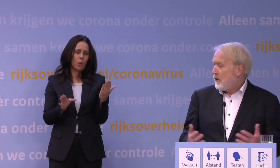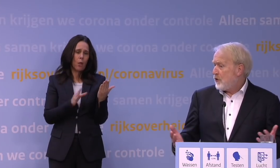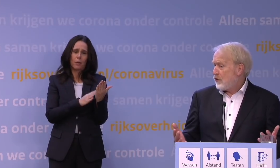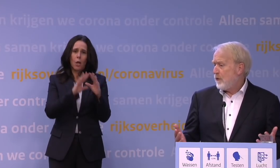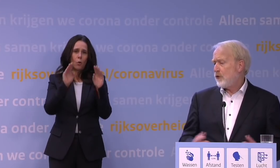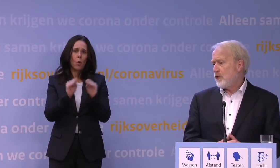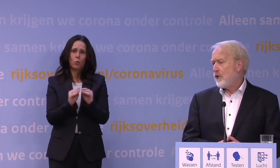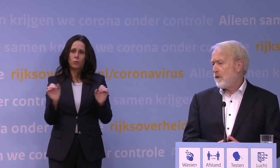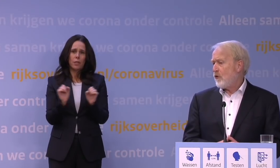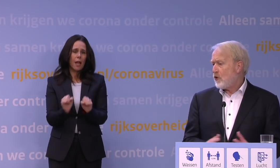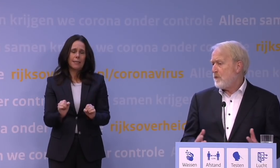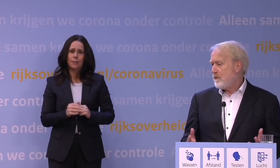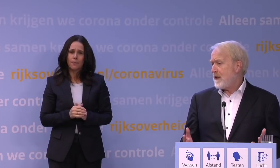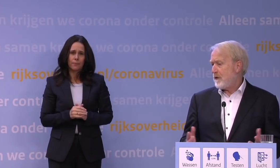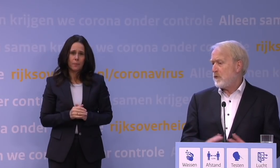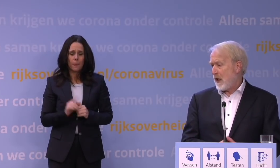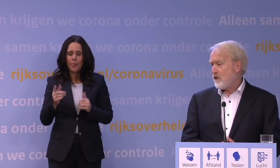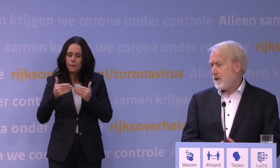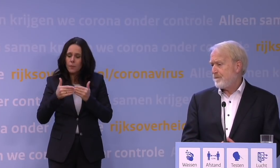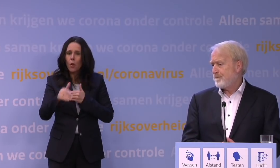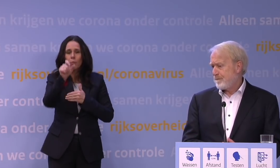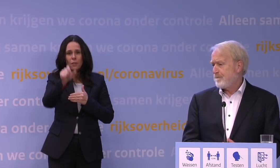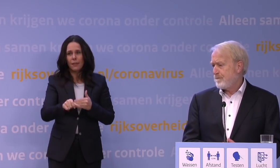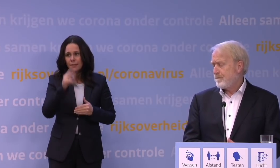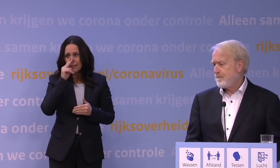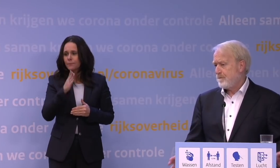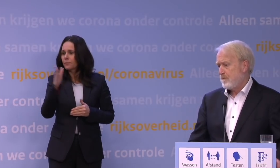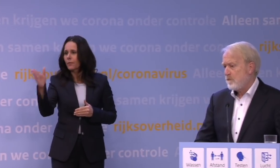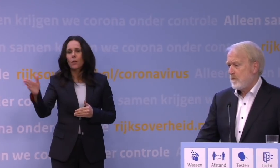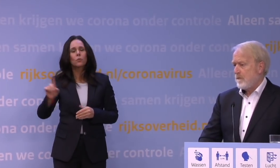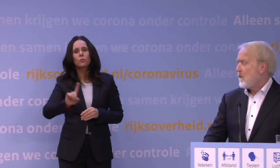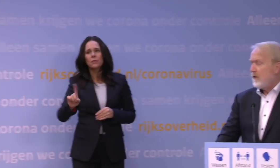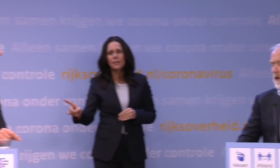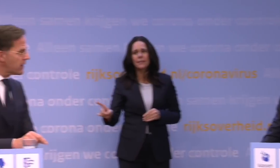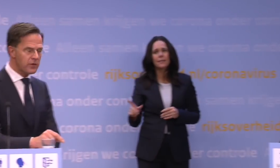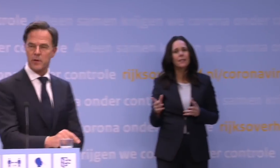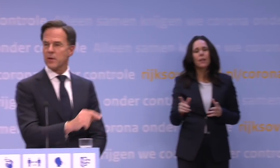Dus dat zullen we toch nog gewoon de komende week weer moeten aanzien. Het is niet zo dat je een datum kunt noemen: dan weten we het.